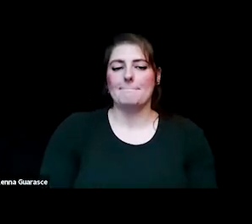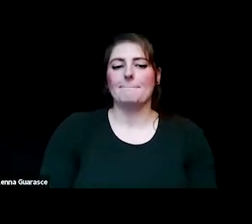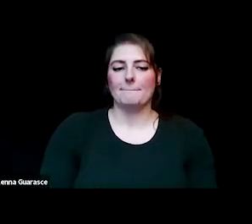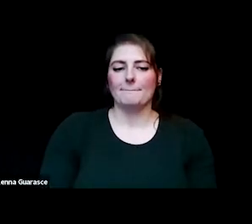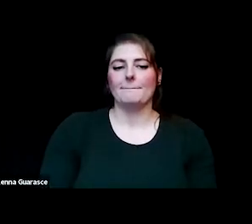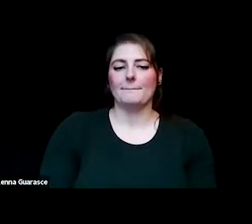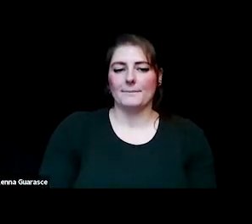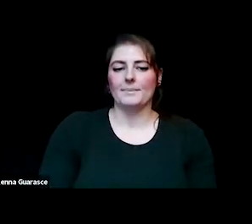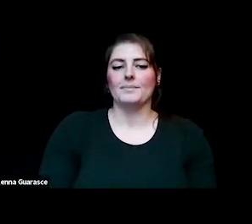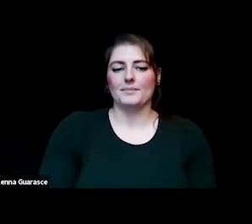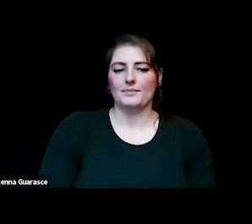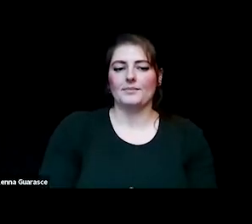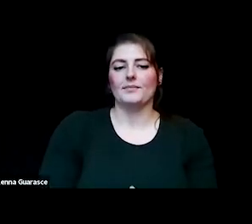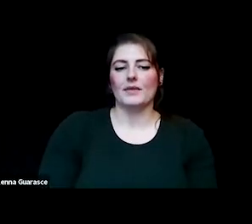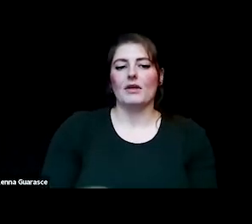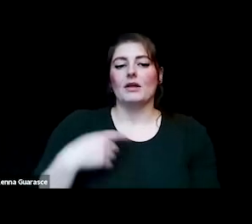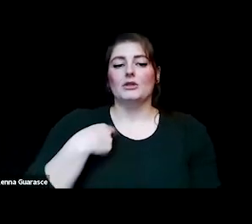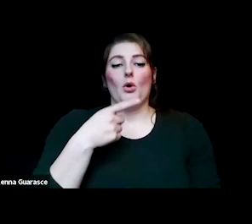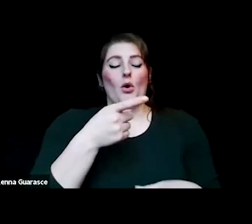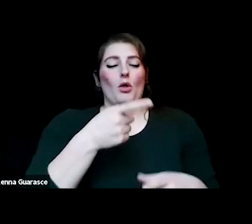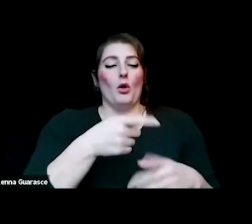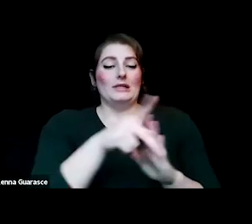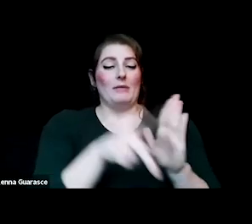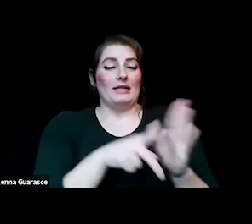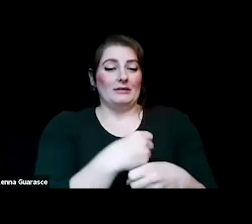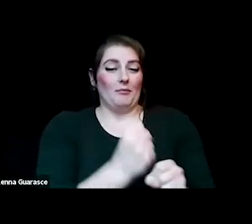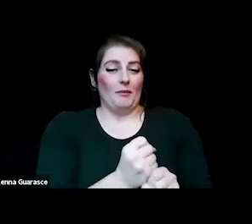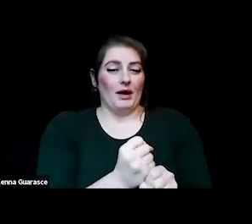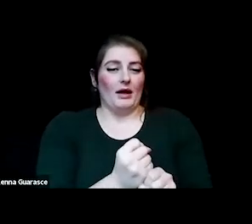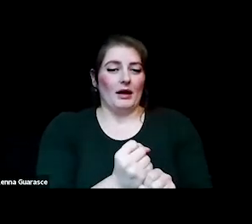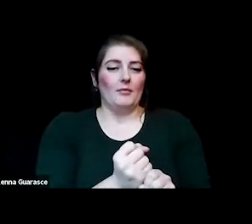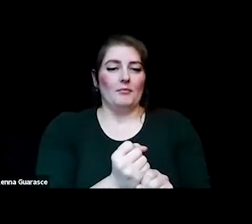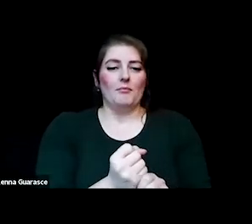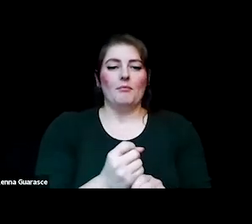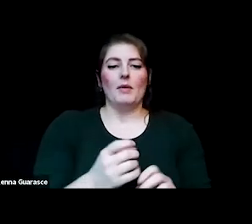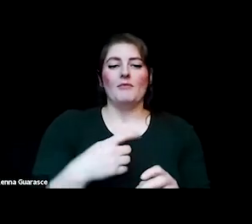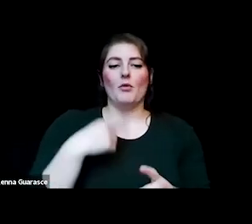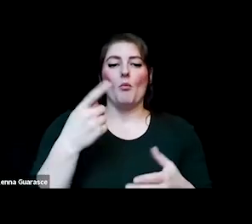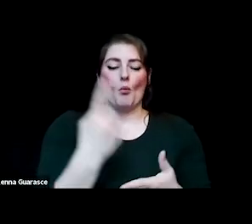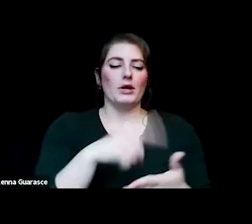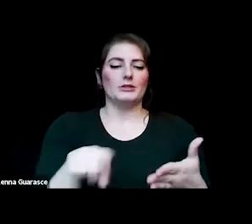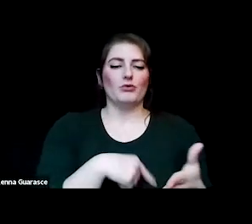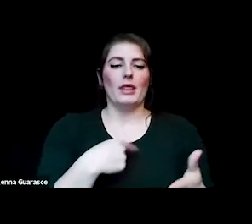para el desalojo bajo políticas de desalojo inmediato. La Ley Cranston-Gonzalez proporcionó fondos para iniciativas antidrogas